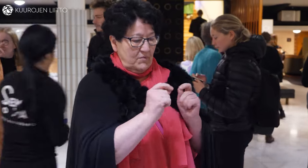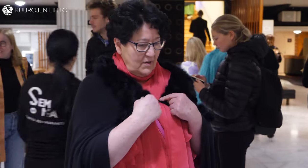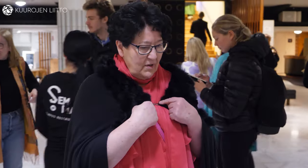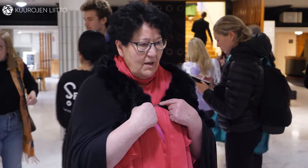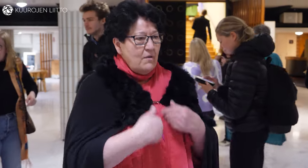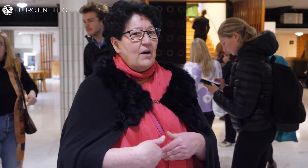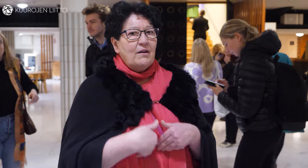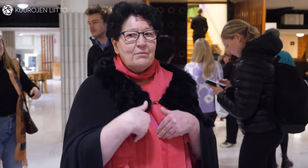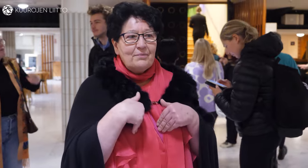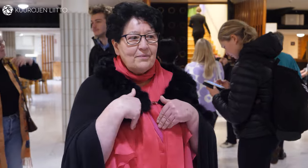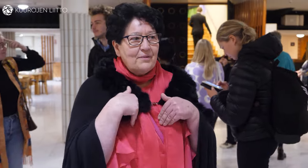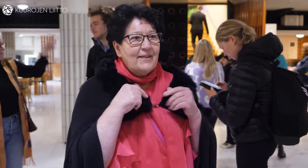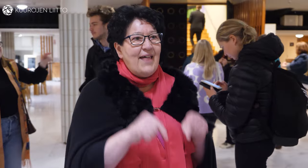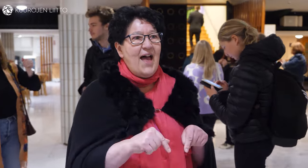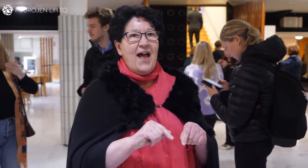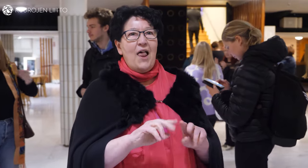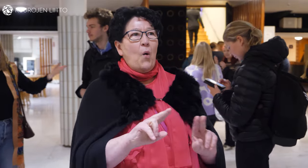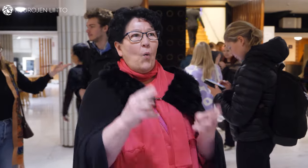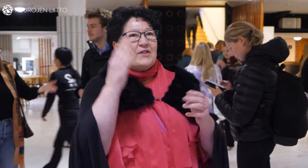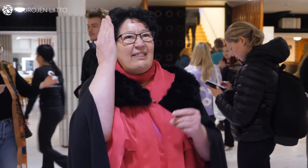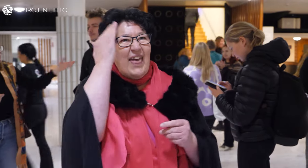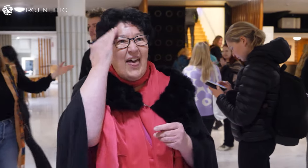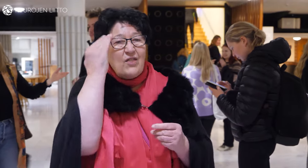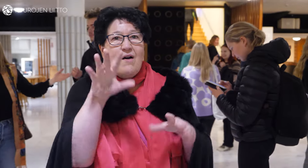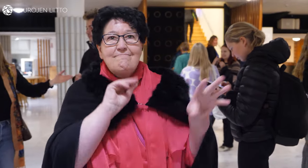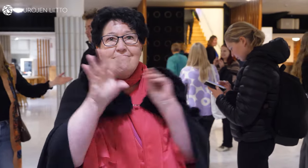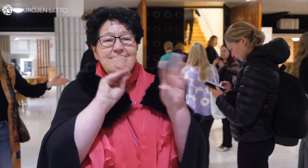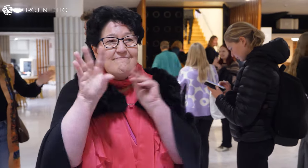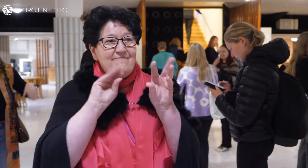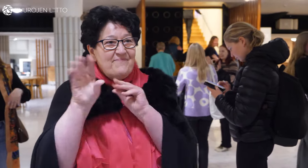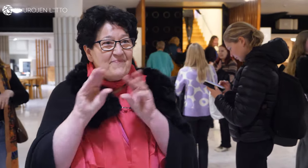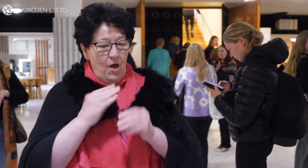Huomasin, että viihdyin täällä kaiken uuden tiedon äärellä.